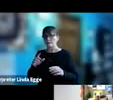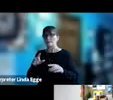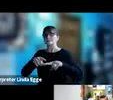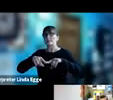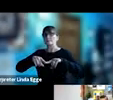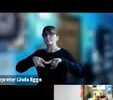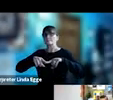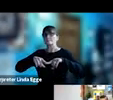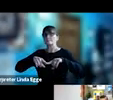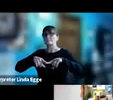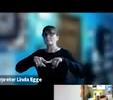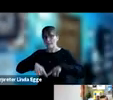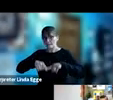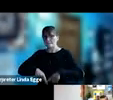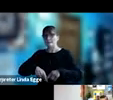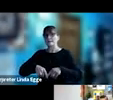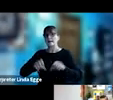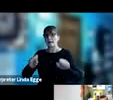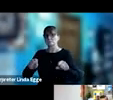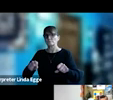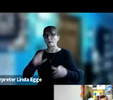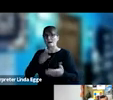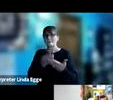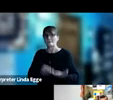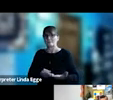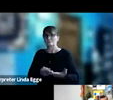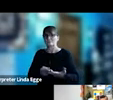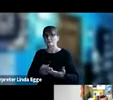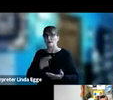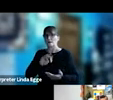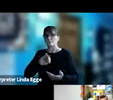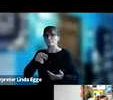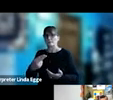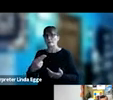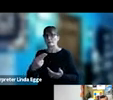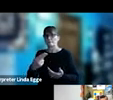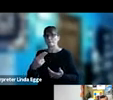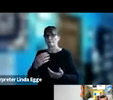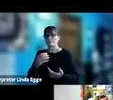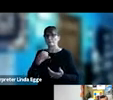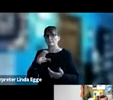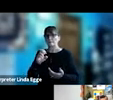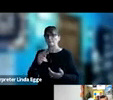para una solicitud SOAR porque ahora mismo todo lo que tengo son pruebas de psicosis inducida por metanfetamina. Y por eso he enviado a un equipo